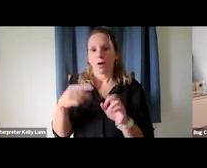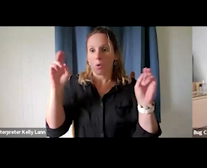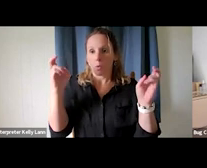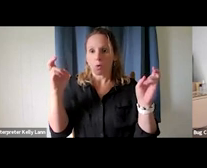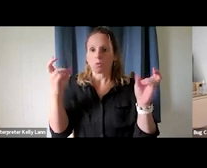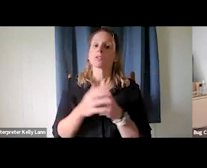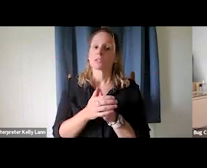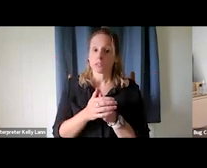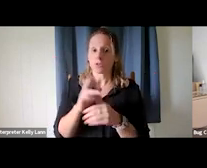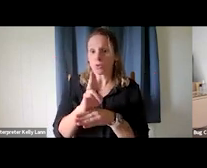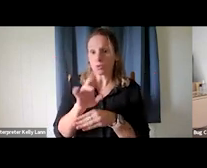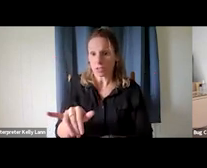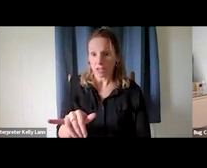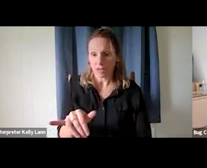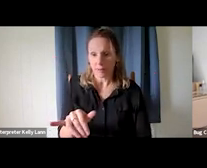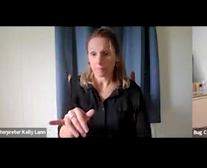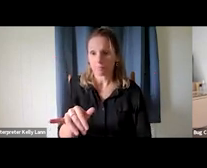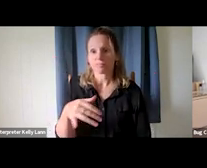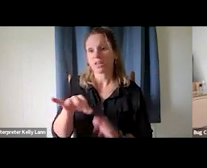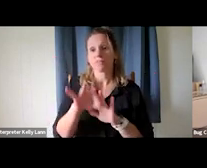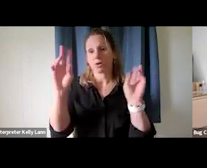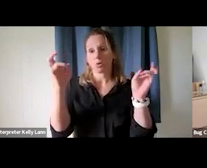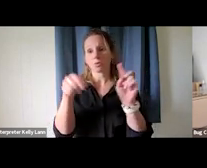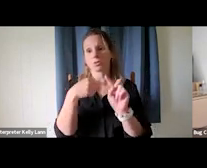que consumen actualmente, encontré citas de psiquiatras,